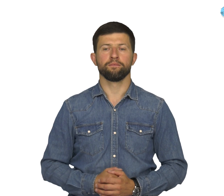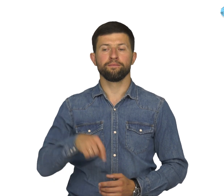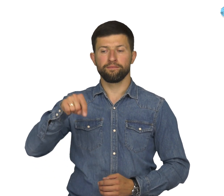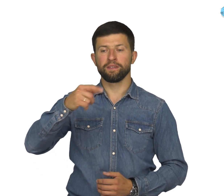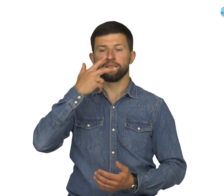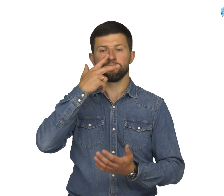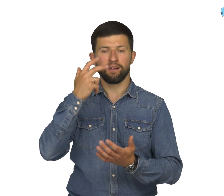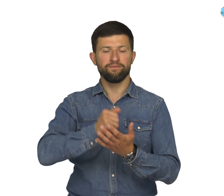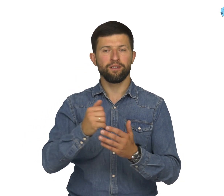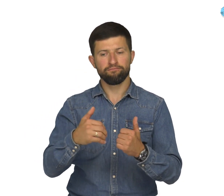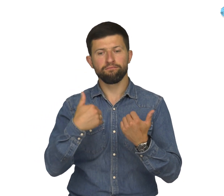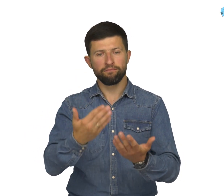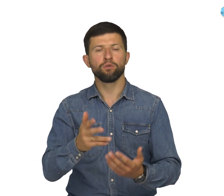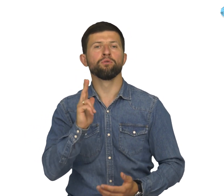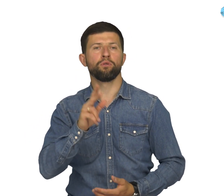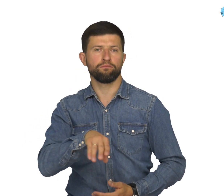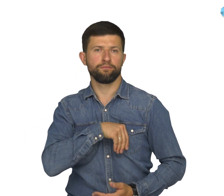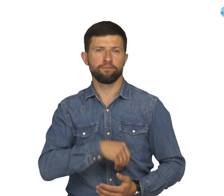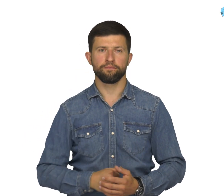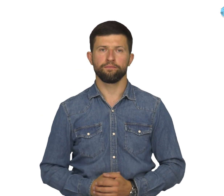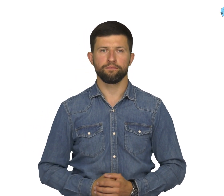Kto może wydać to zaświadczenie?